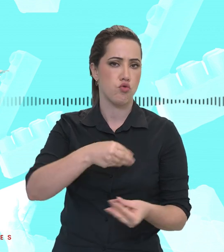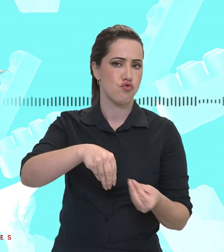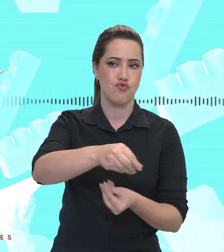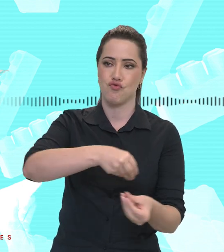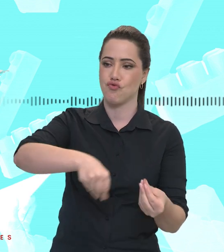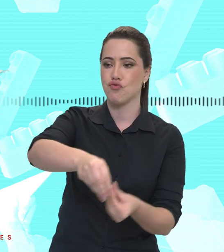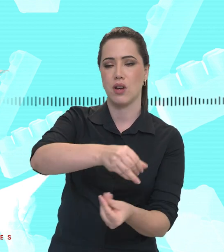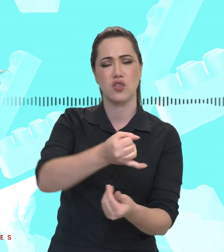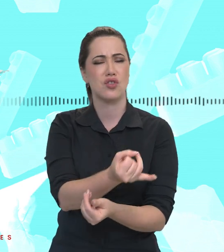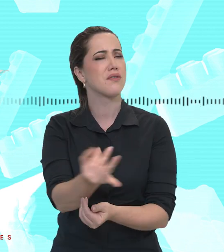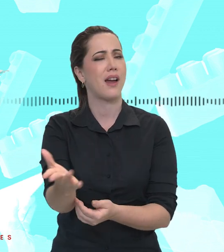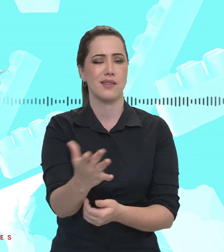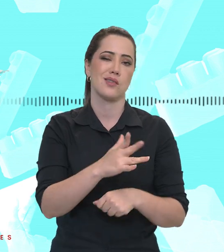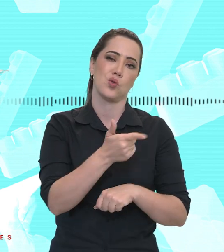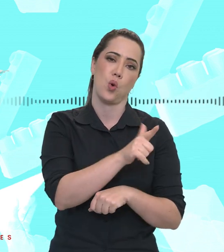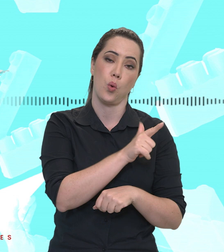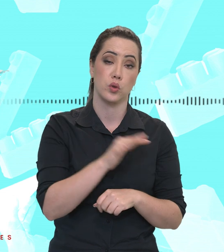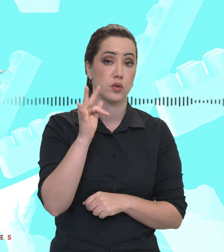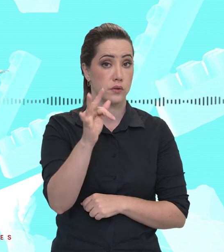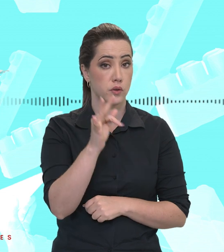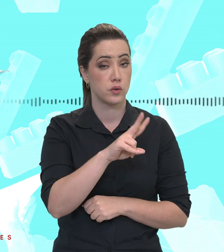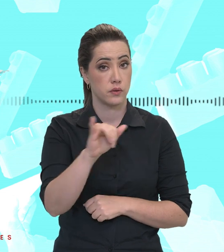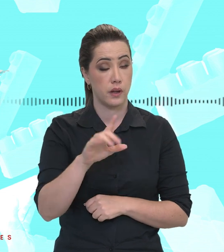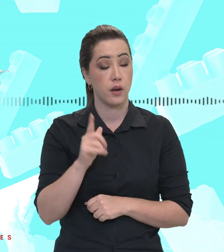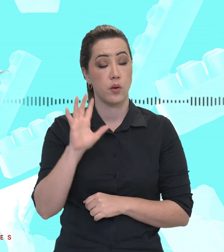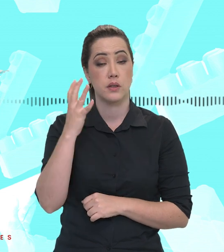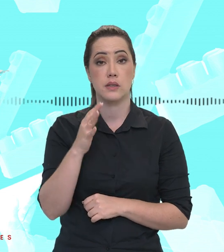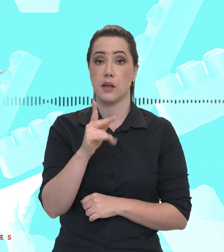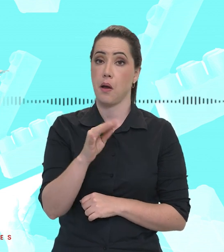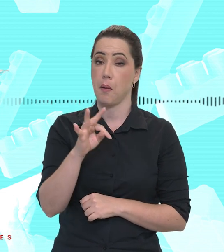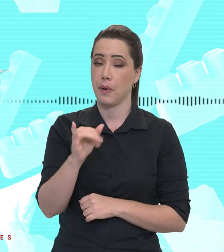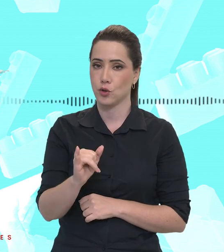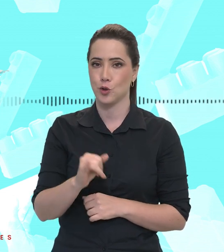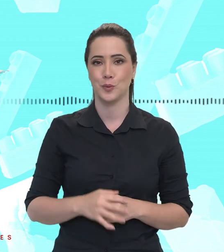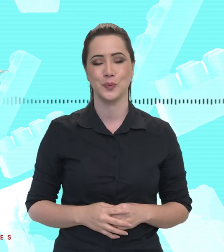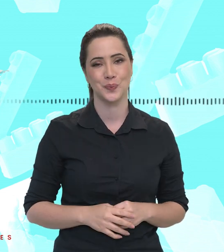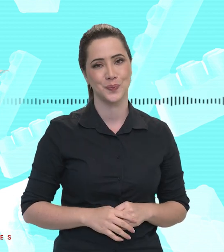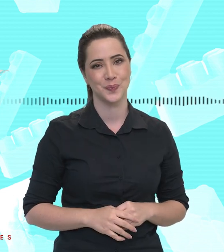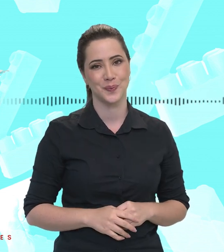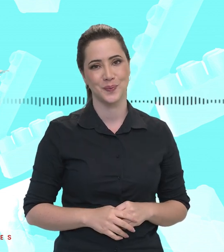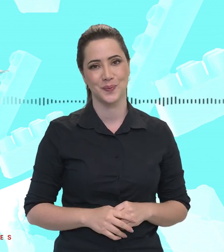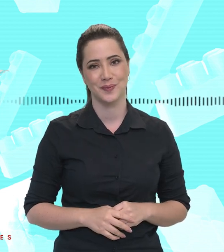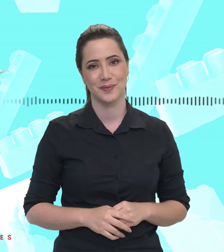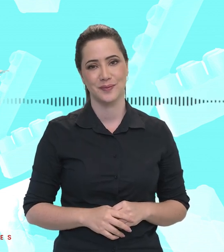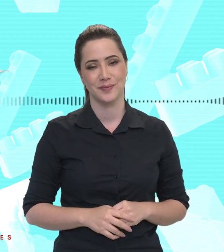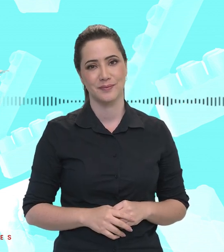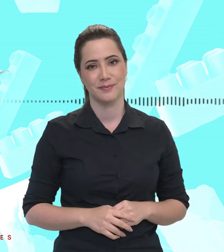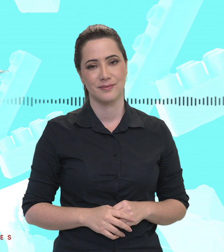[Leyberson] E enquanto retomo o fôlego, quem assume os leões do próximo roteiro é a Pati. [Patrícia] Até lá! Créditos